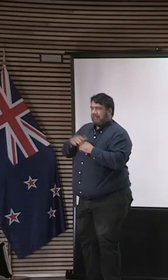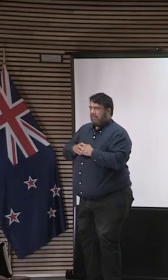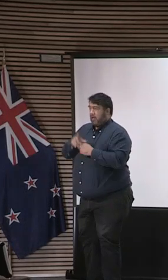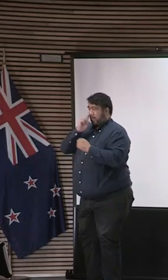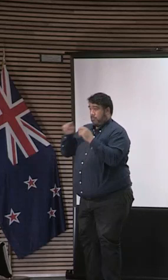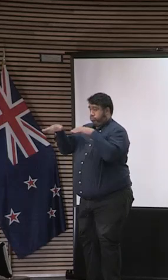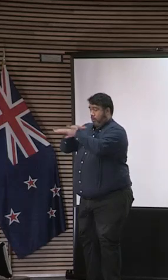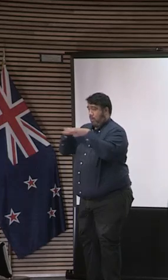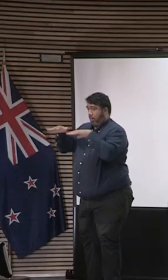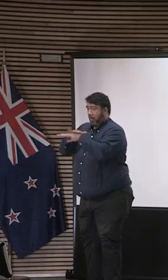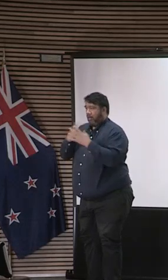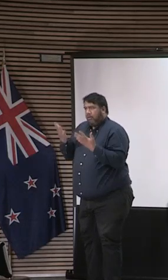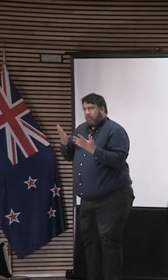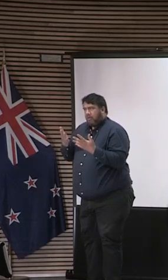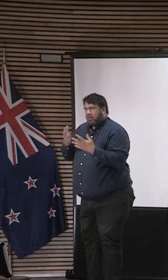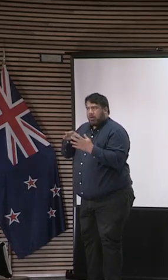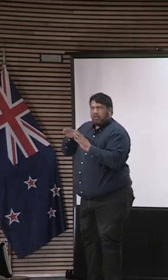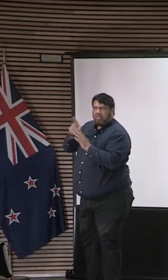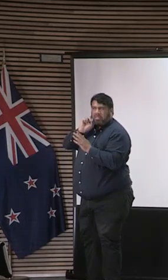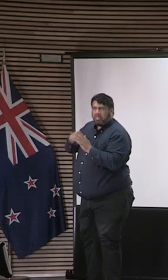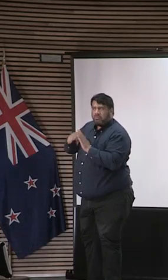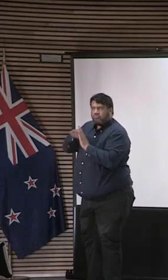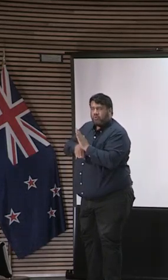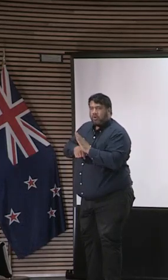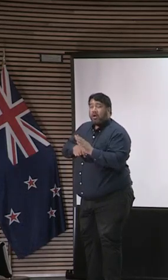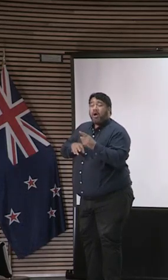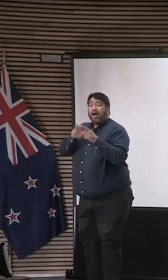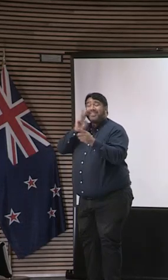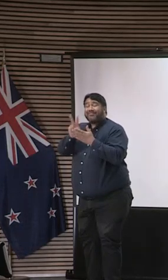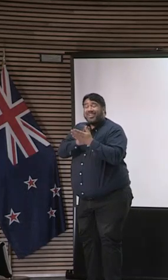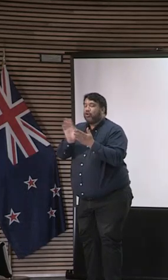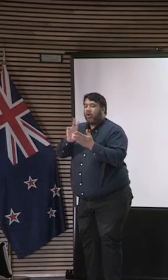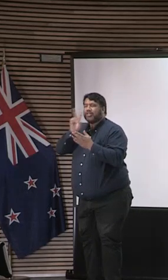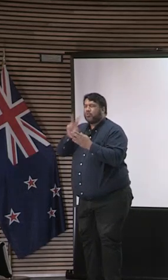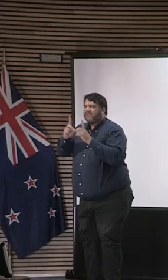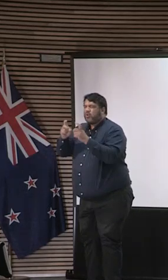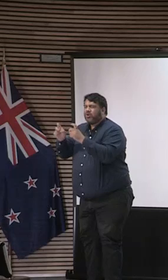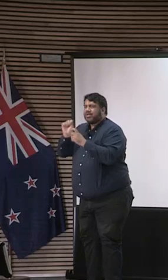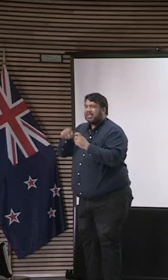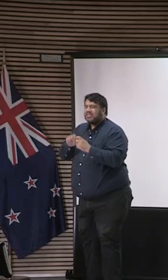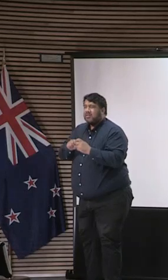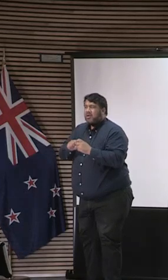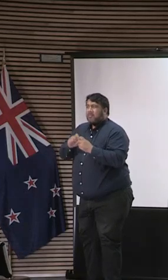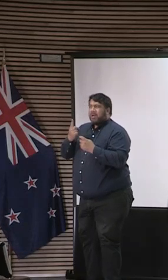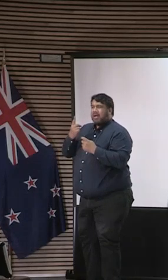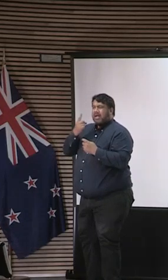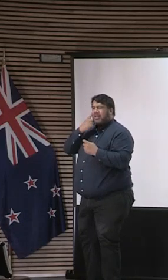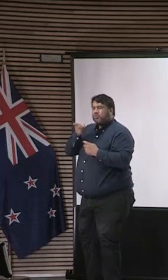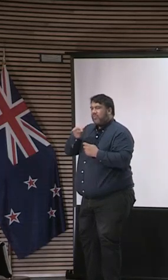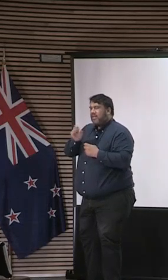hapori, kei te ipurangi tetahi riipene Burger Fuel i Akarana.